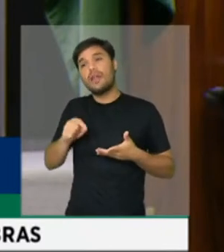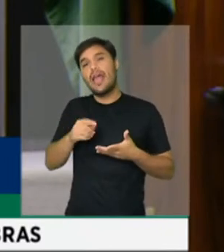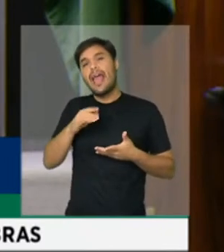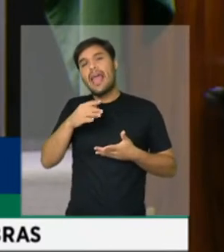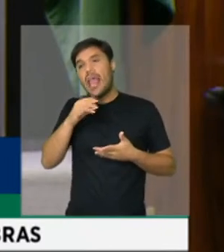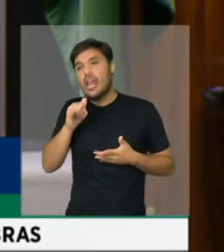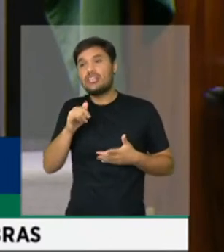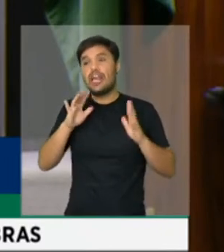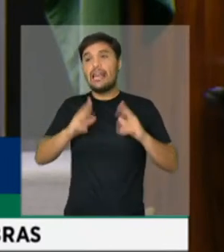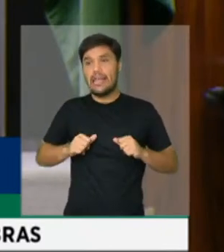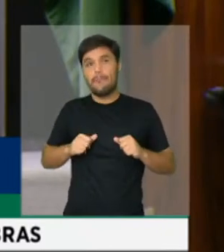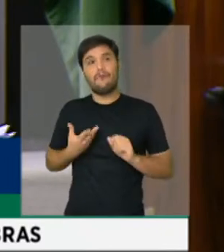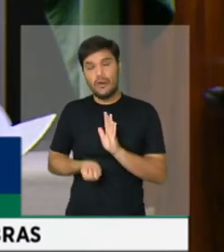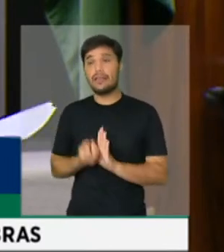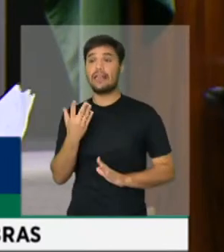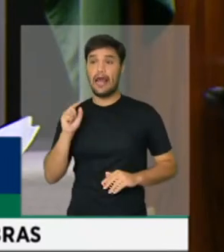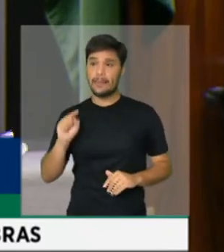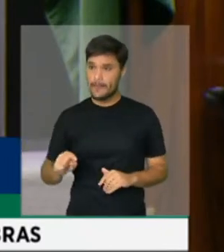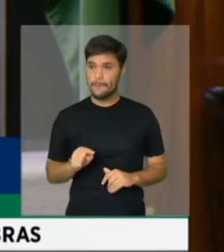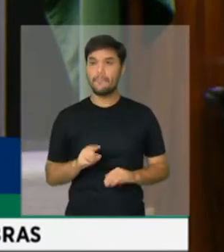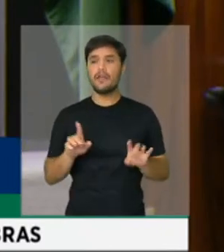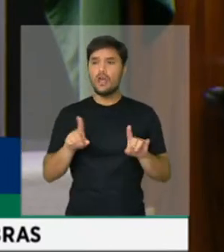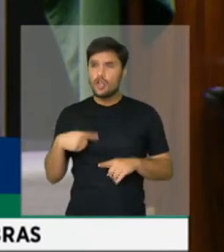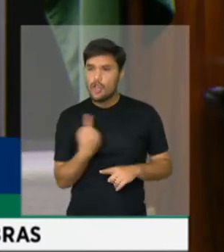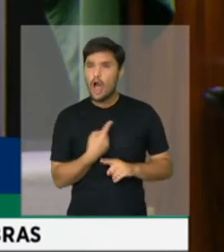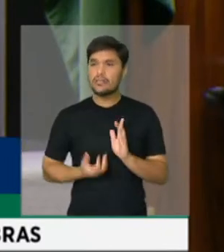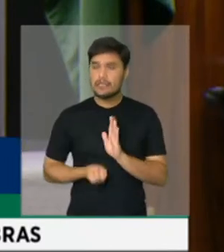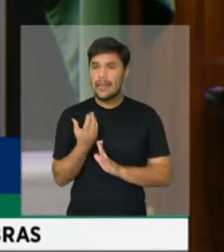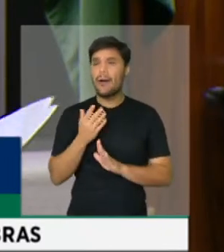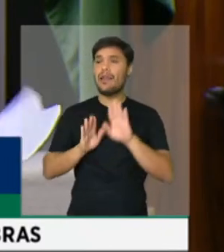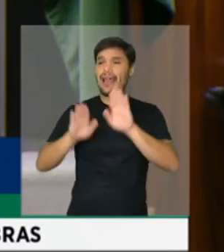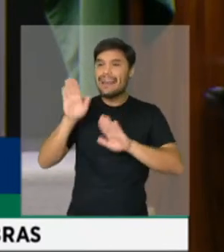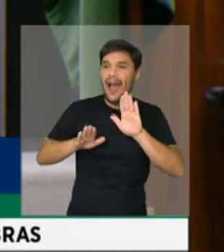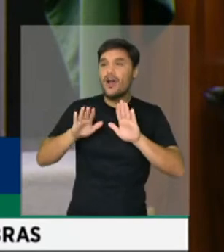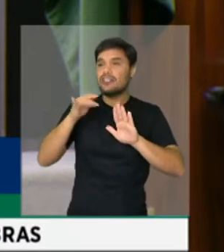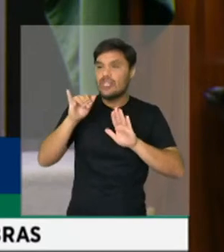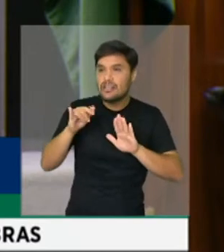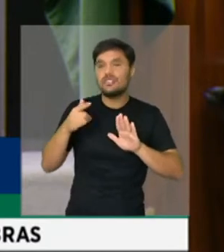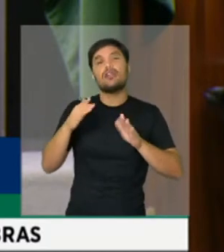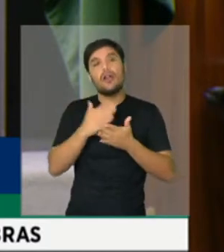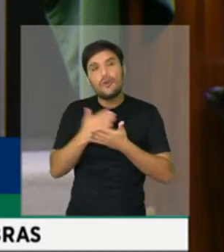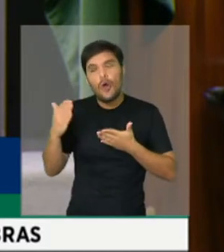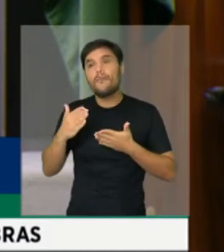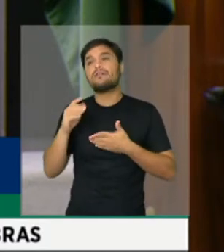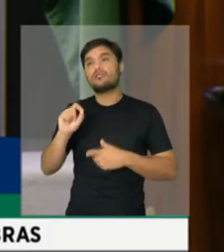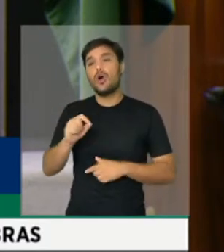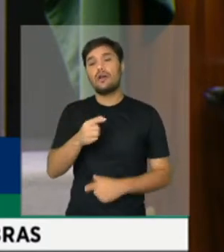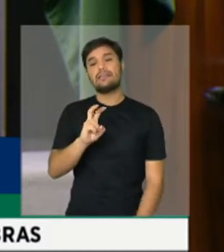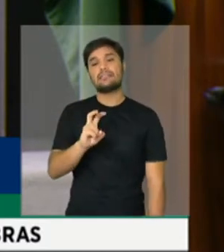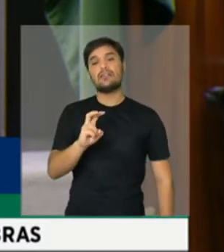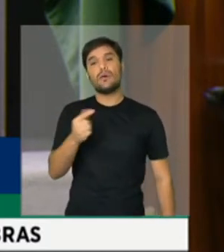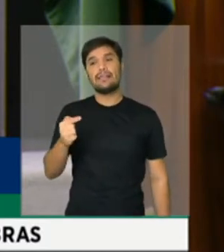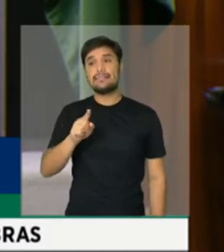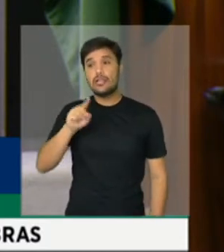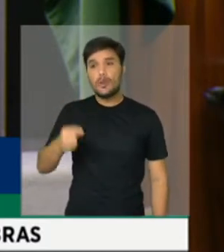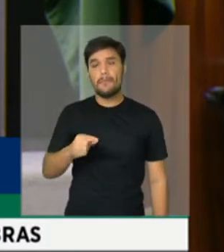FORAM OS NOSSOS GOVERNOS QUE AS USINAS HIDRELÉTRICAS DE BELO MONTE, SANTO ANTÔNIO, JIRAU E TELES PIRES FORAM CONSTRUÍDAS, QUE O PROGRAMA DE INCENTIVO ÀS FONTES